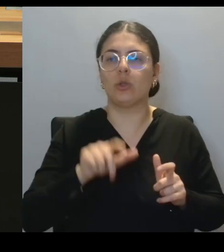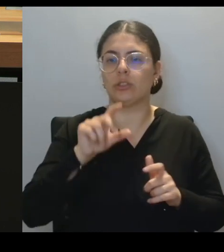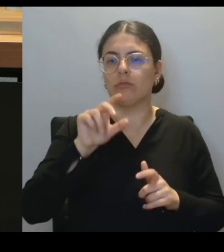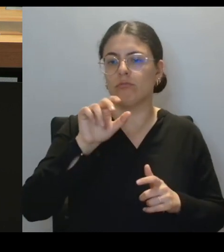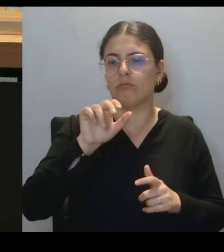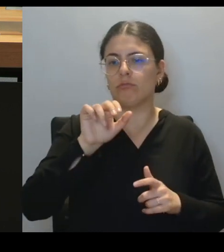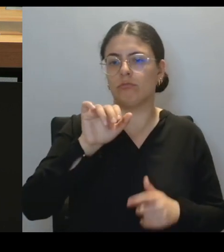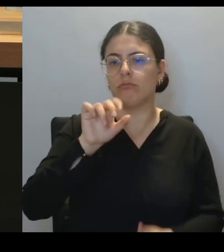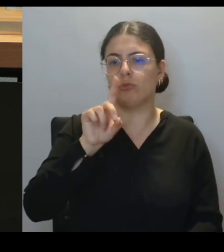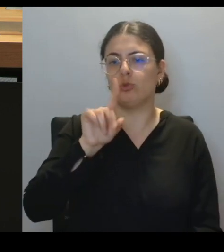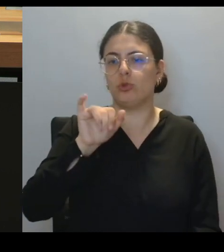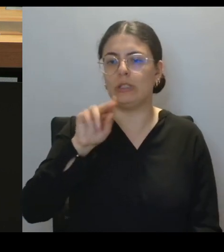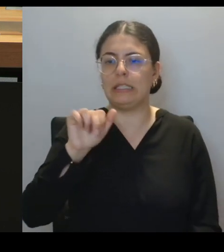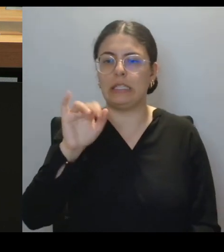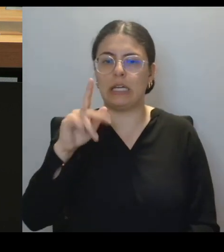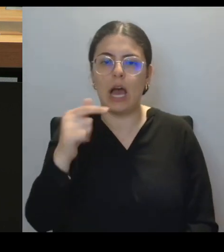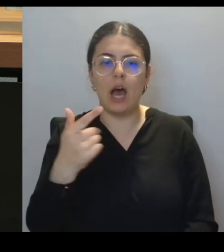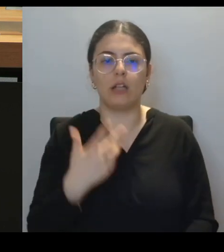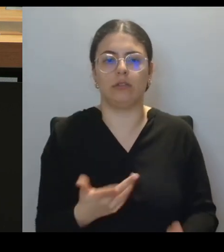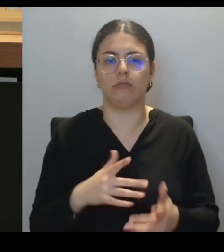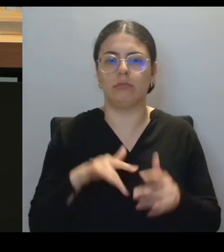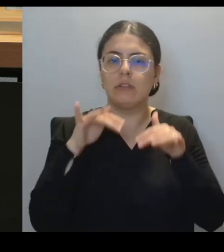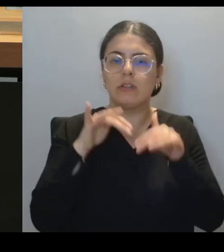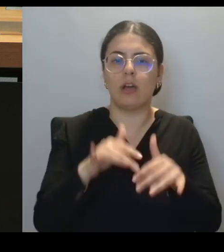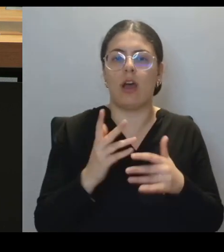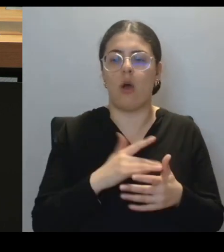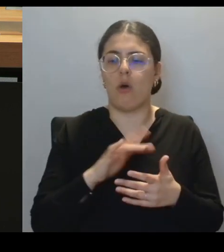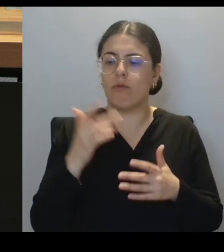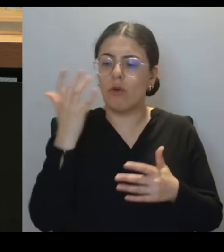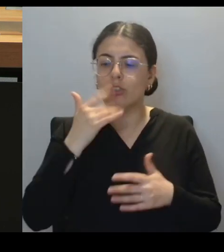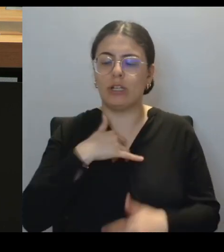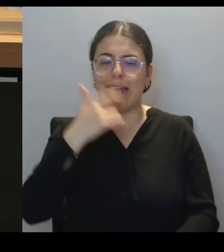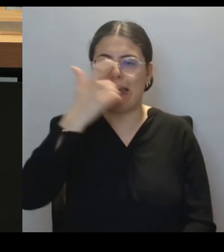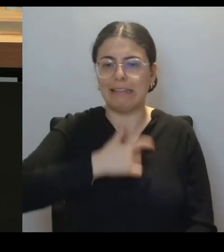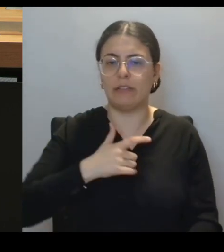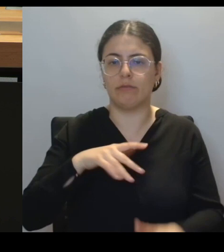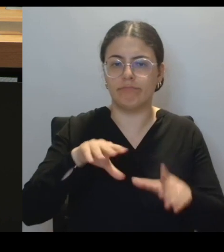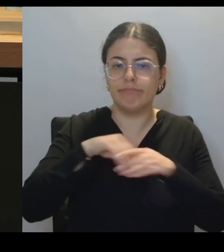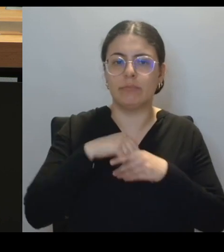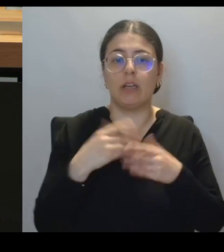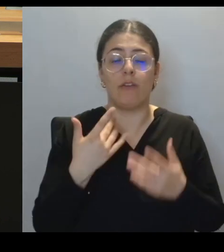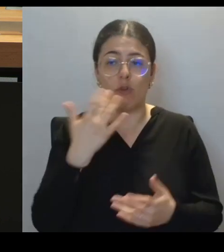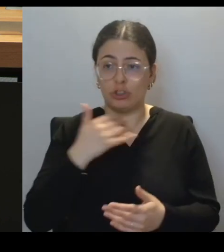Wenn man also ausreichend erwachsen ist, um vor deren Augen Bestand zu haben, Haben Sie da mal Kontakt